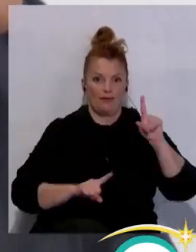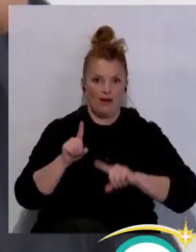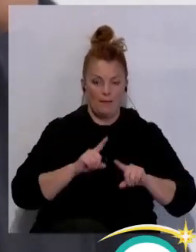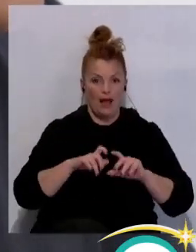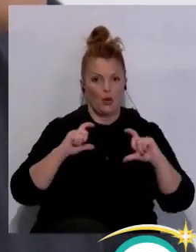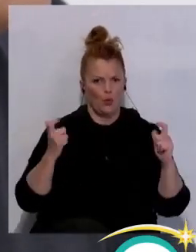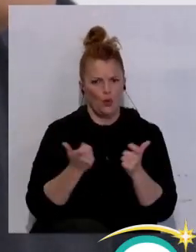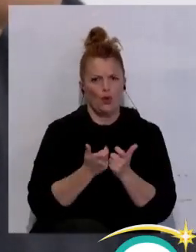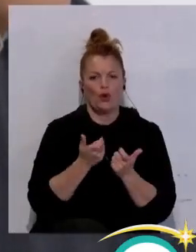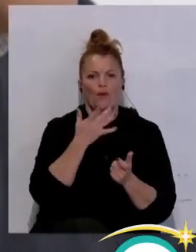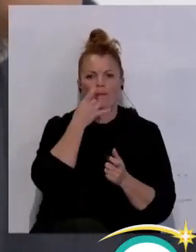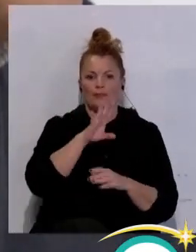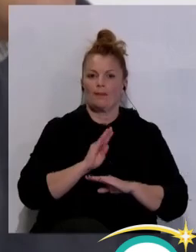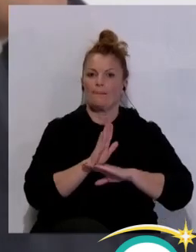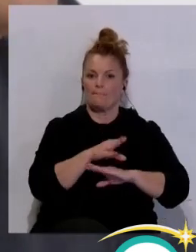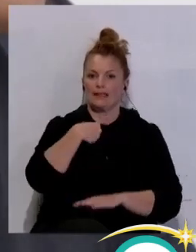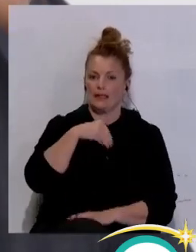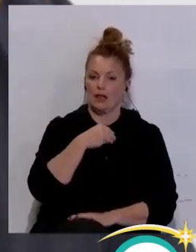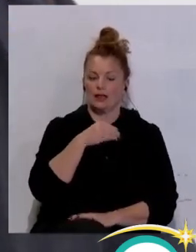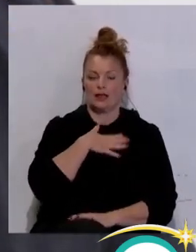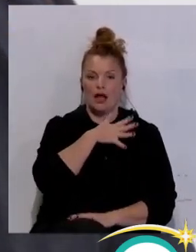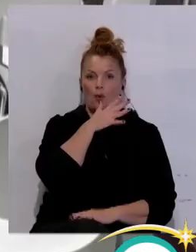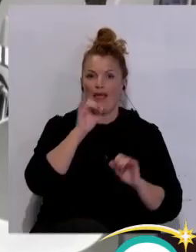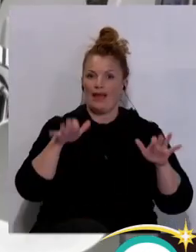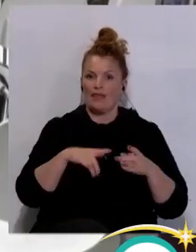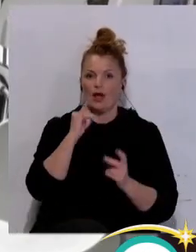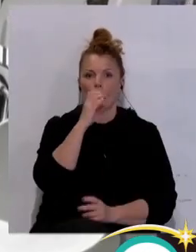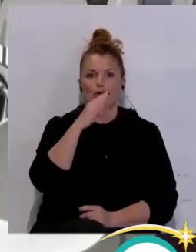estuvo presidida por el presidente de aguas de Cádiz José Manuel cosi y su gerente María